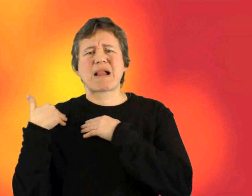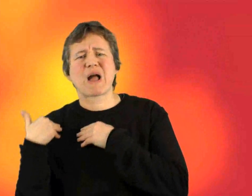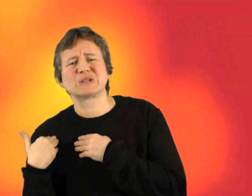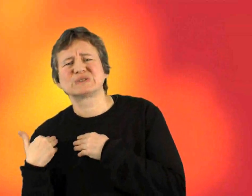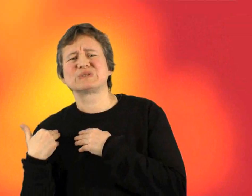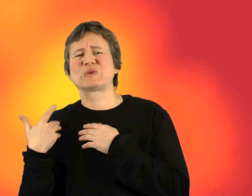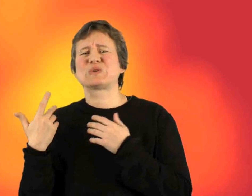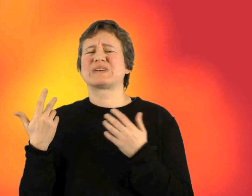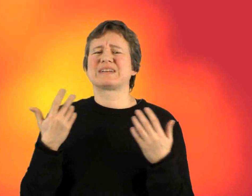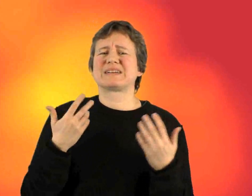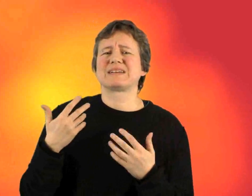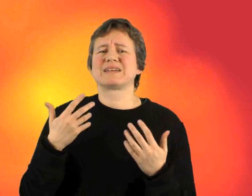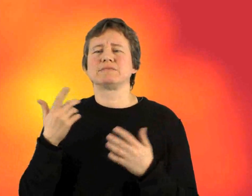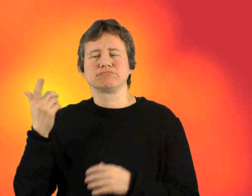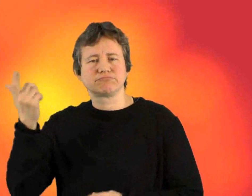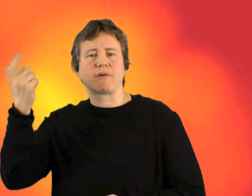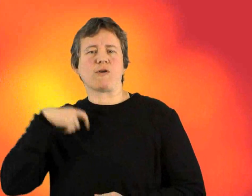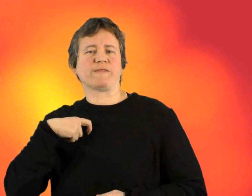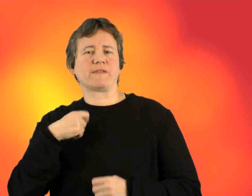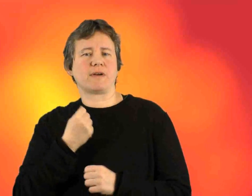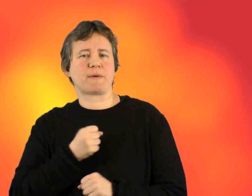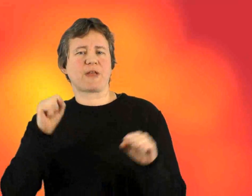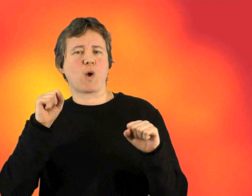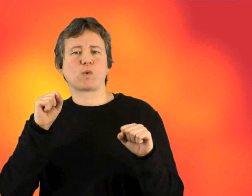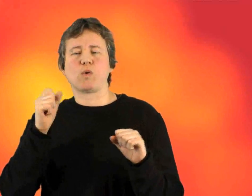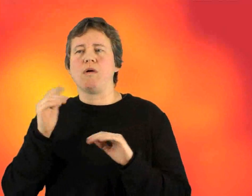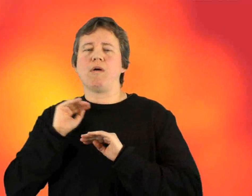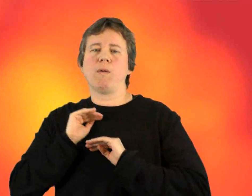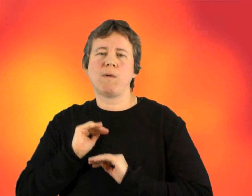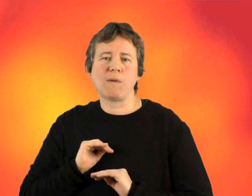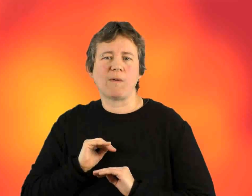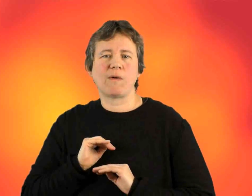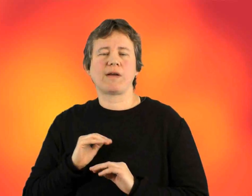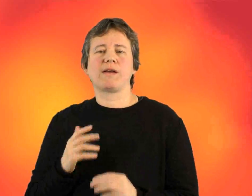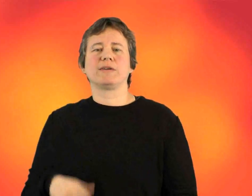Wenn meine Schuld mich belastet, schenkt Gott mir Freiheit Und ich bin wieder gelassen